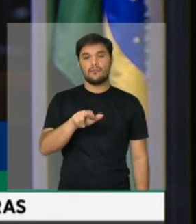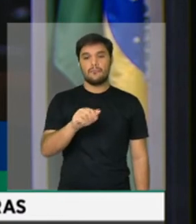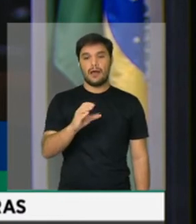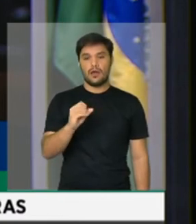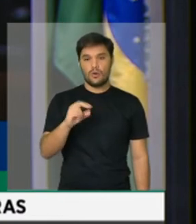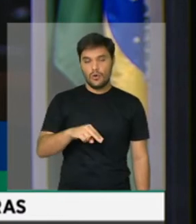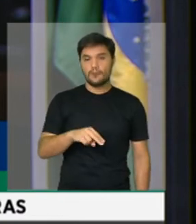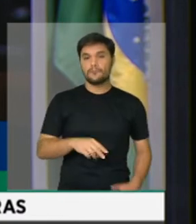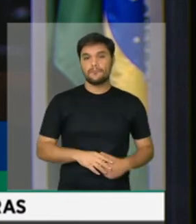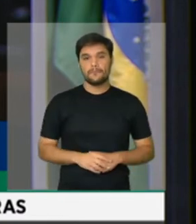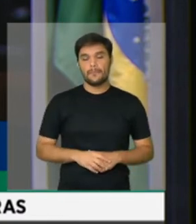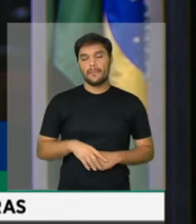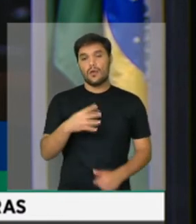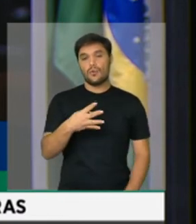PT DA BAHIA, 154, DEPUTADO PATRUS ANANIAS DO PT DE MINAS